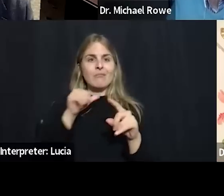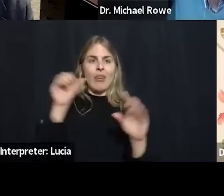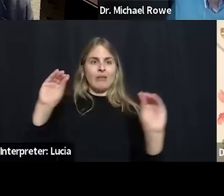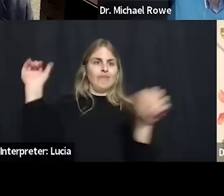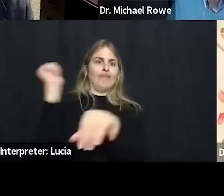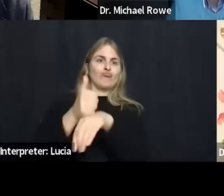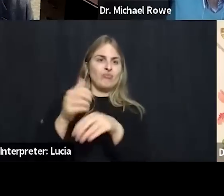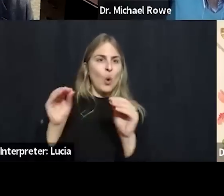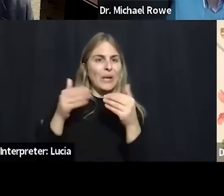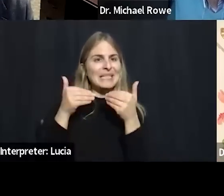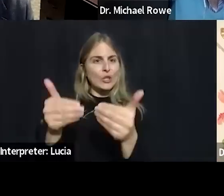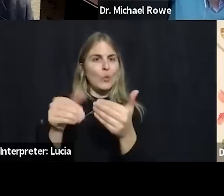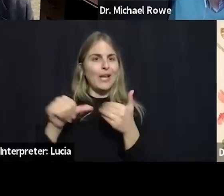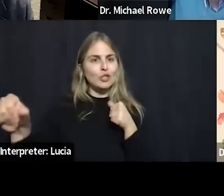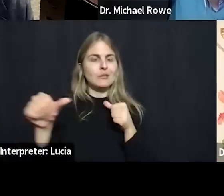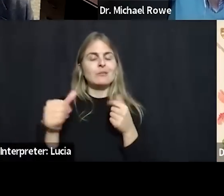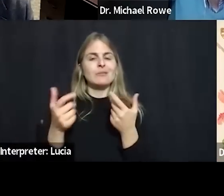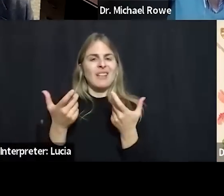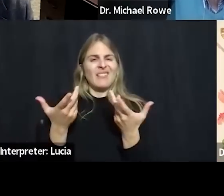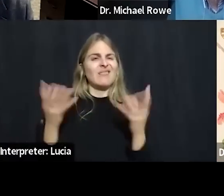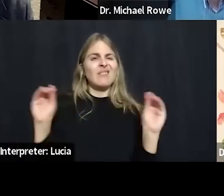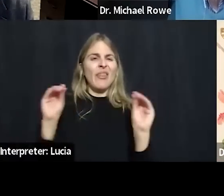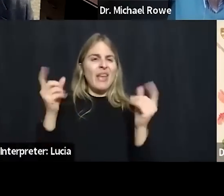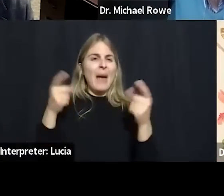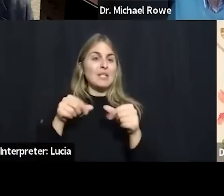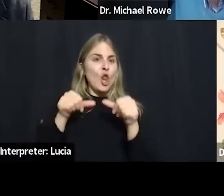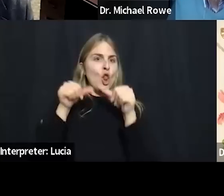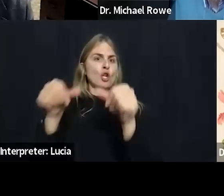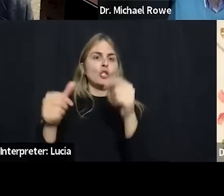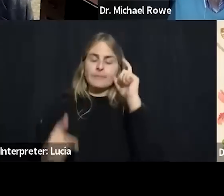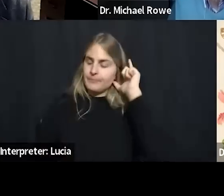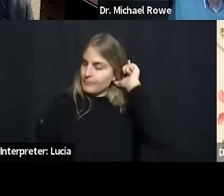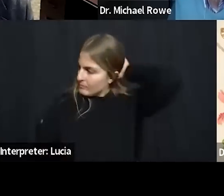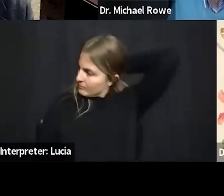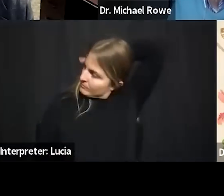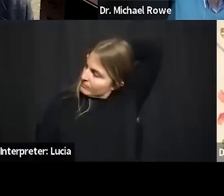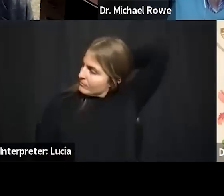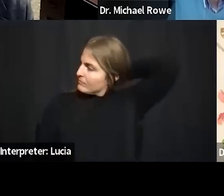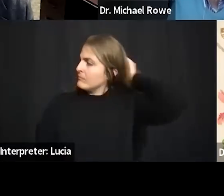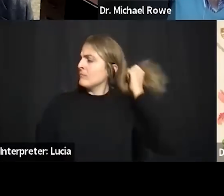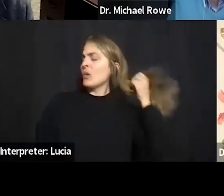que ayuda a las personas a tener impactos a largo plazo. También me pregunto con respecto a la tranquilidad,